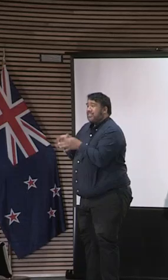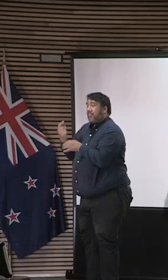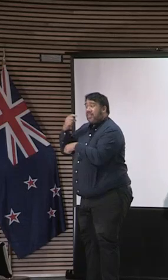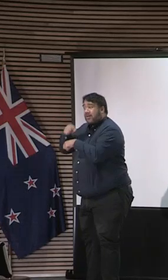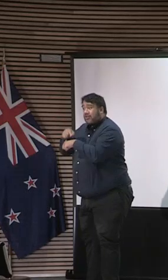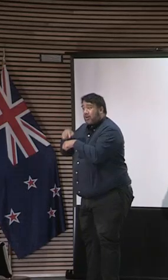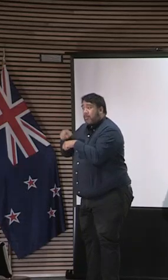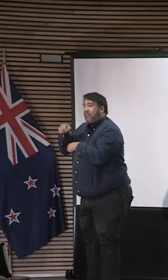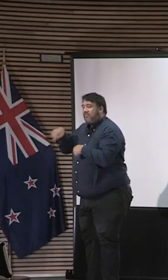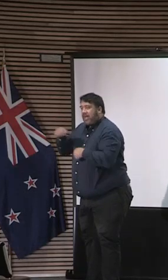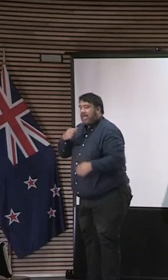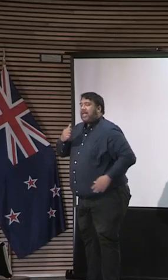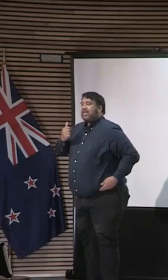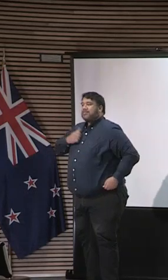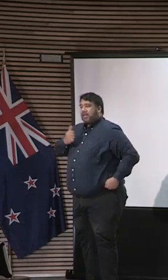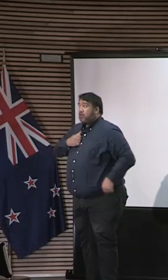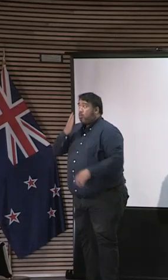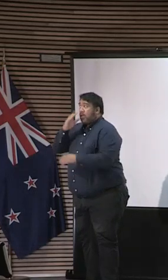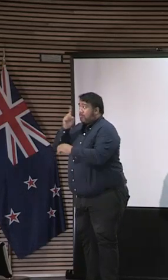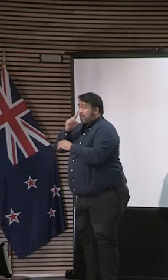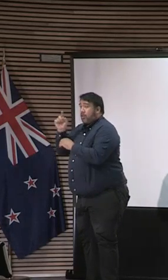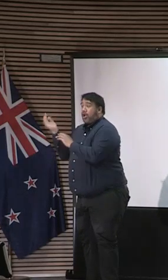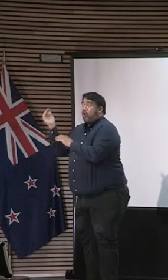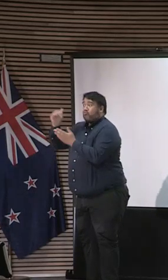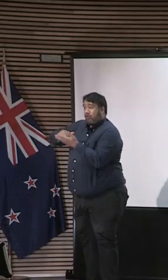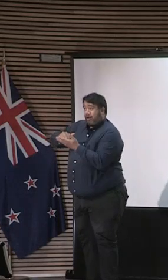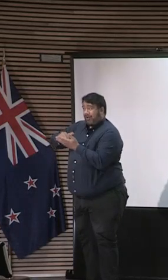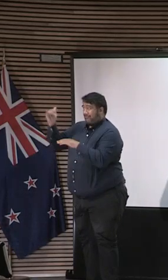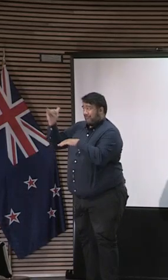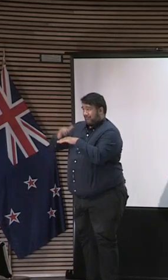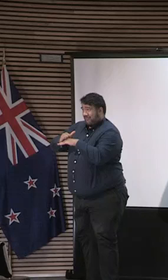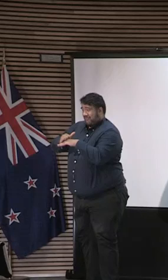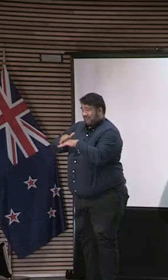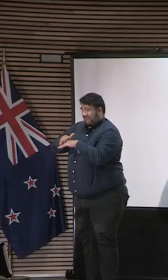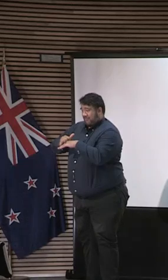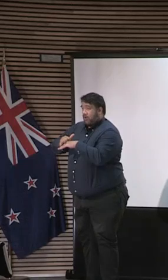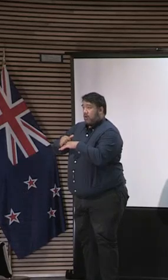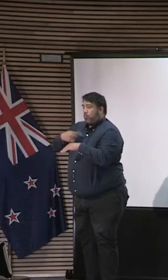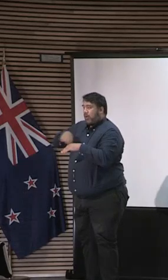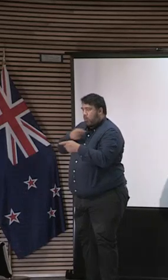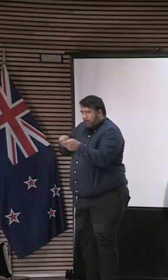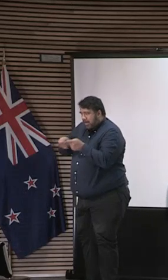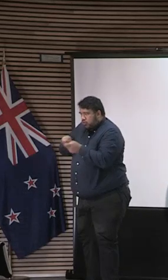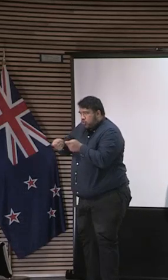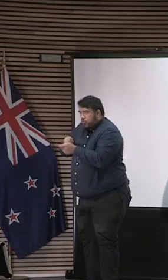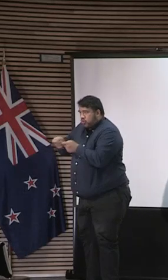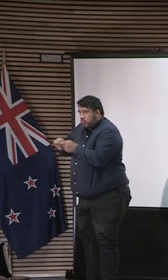mahara kua angitu matou. Na e ki